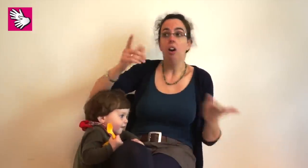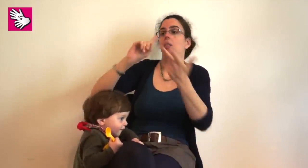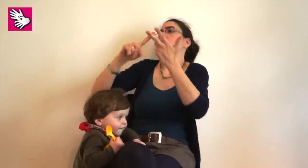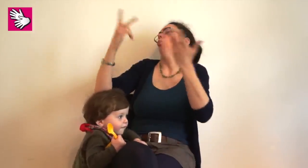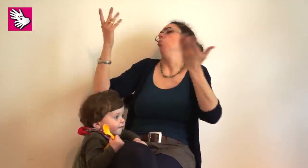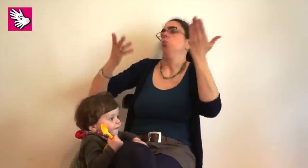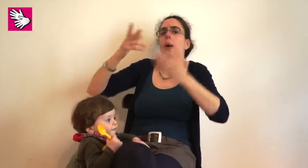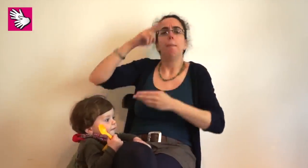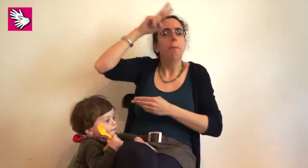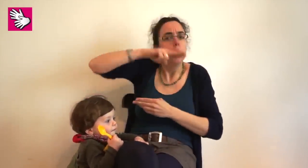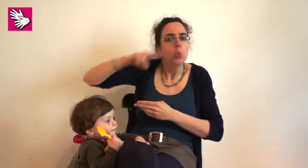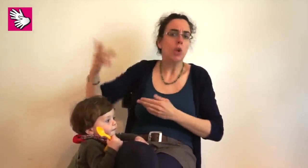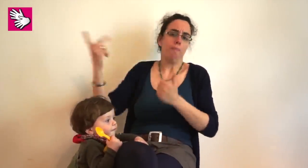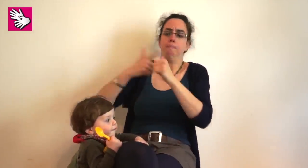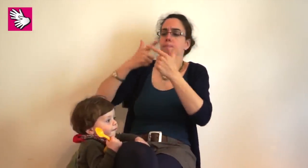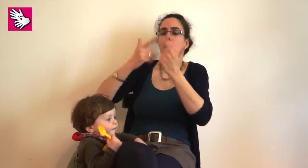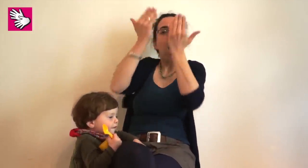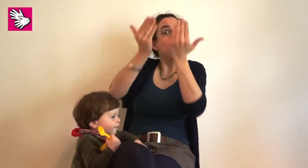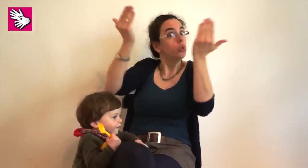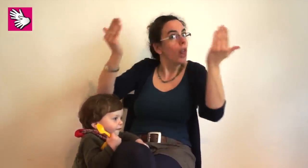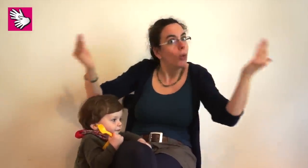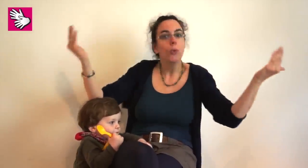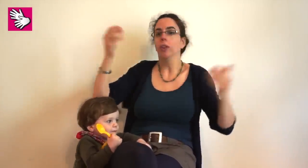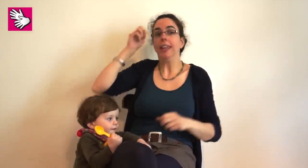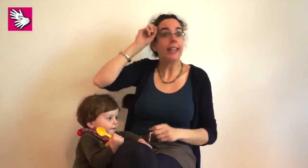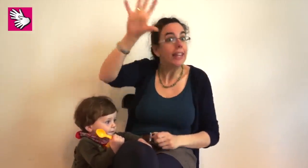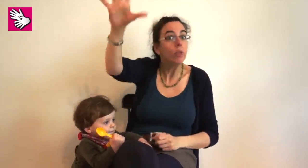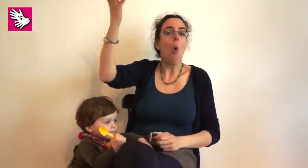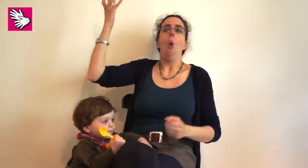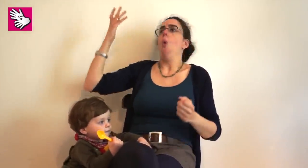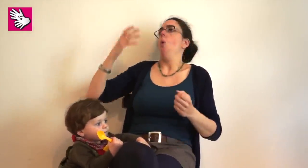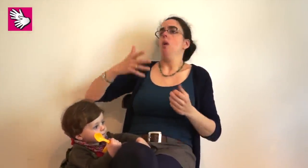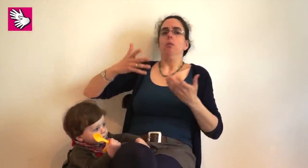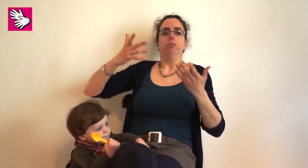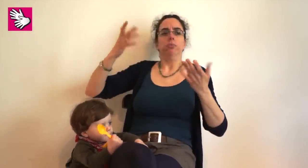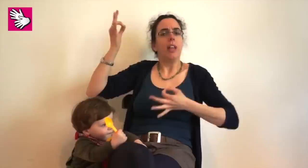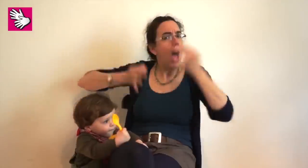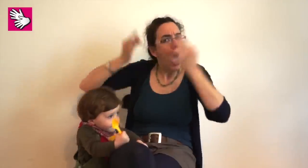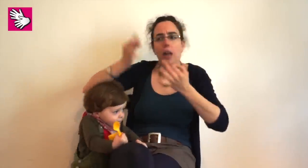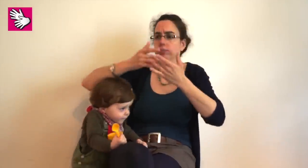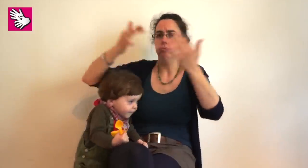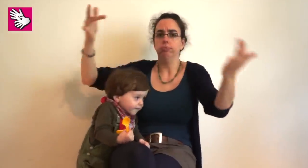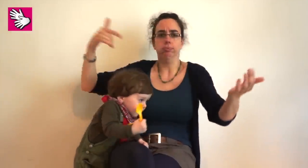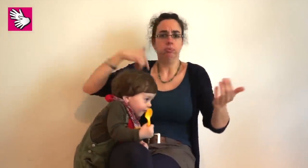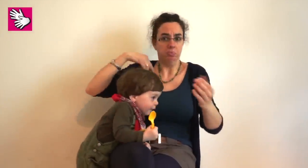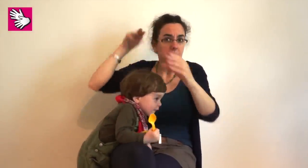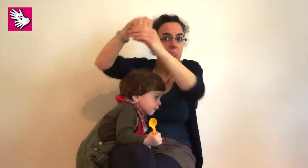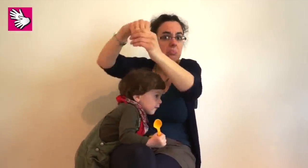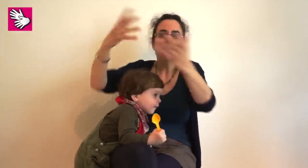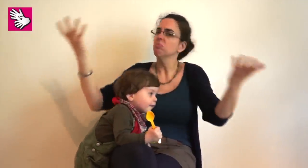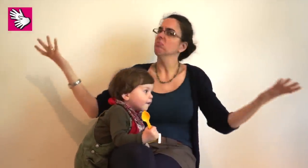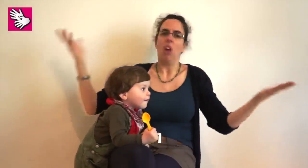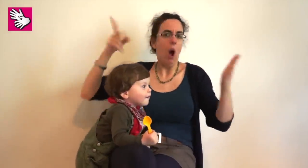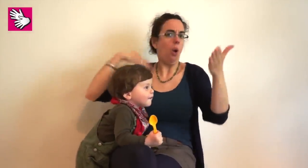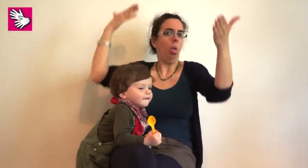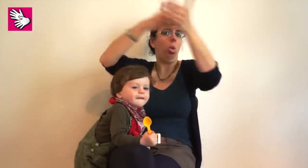Oder wenn es um Museen, Ausstellungen, Theater oder Kino geht, so kann ich da auch nicht teilhaben.